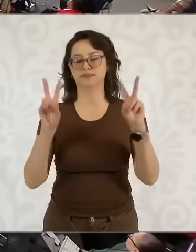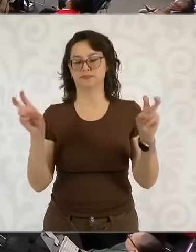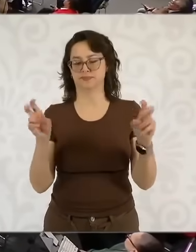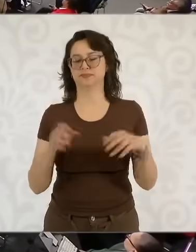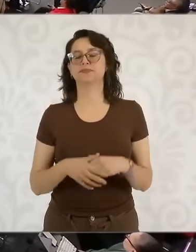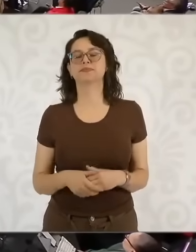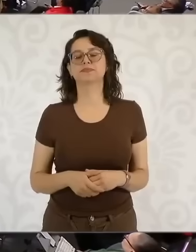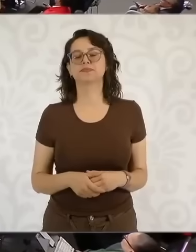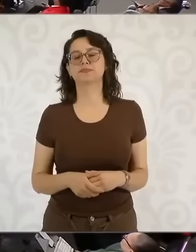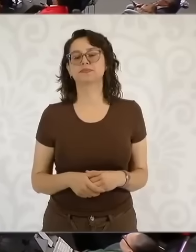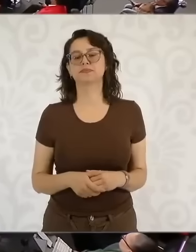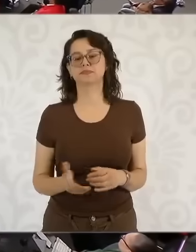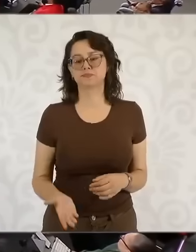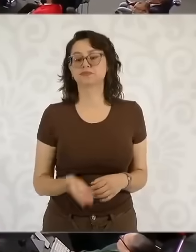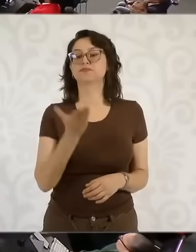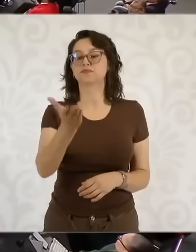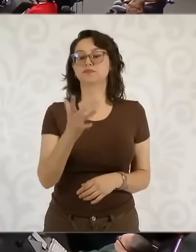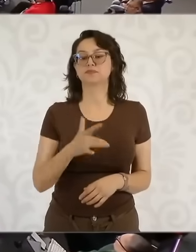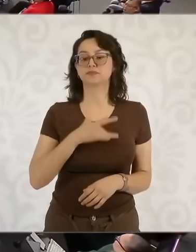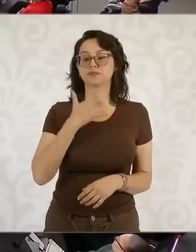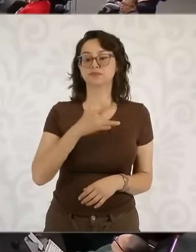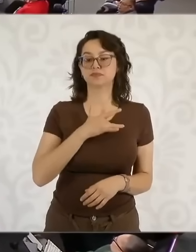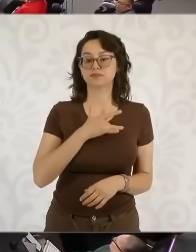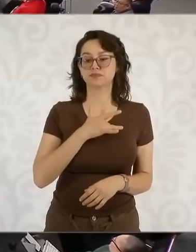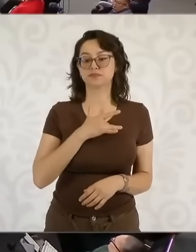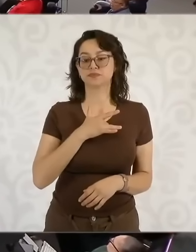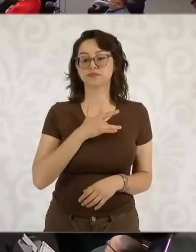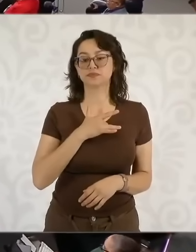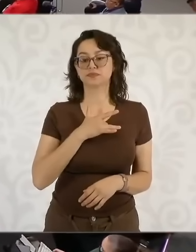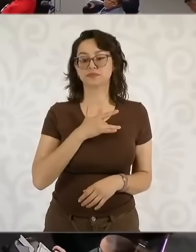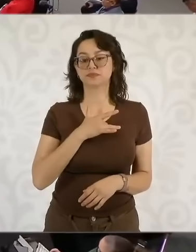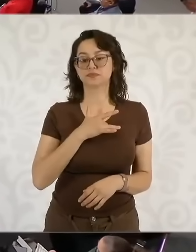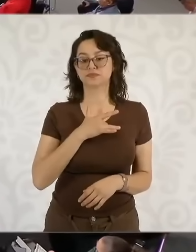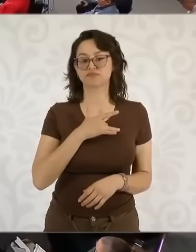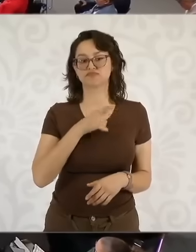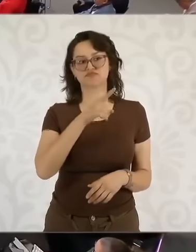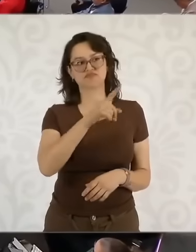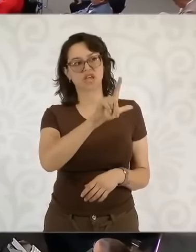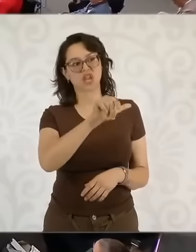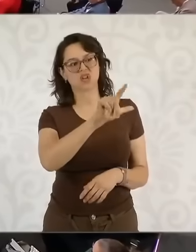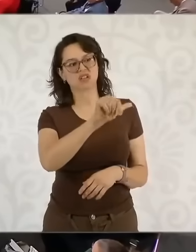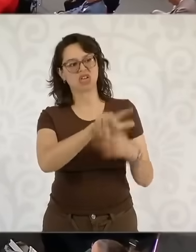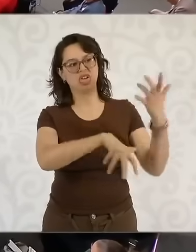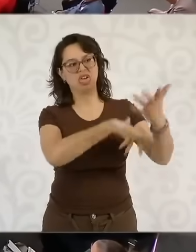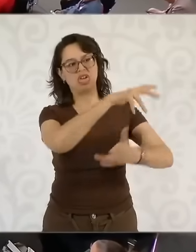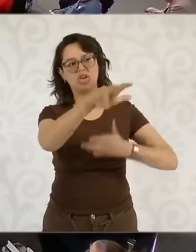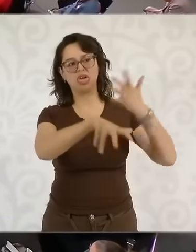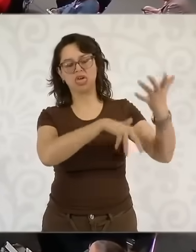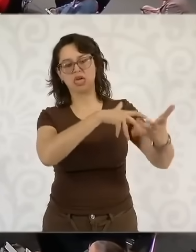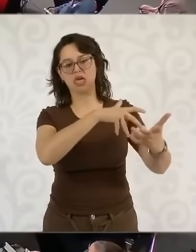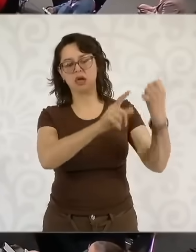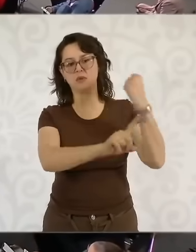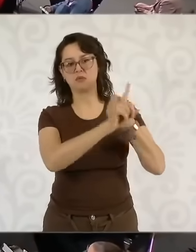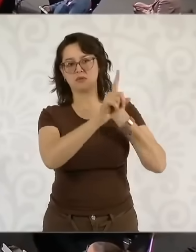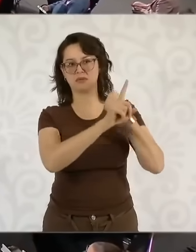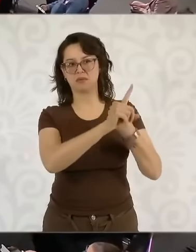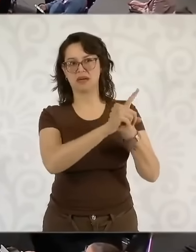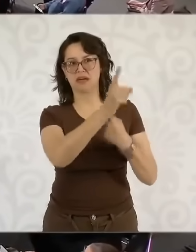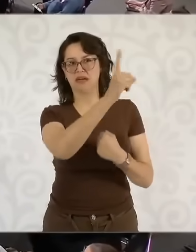pregunto ¿considera usted que le quieren echar la culpa de estos eh movimientos violentos en